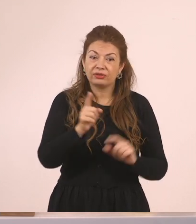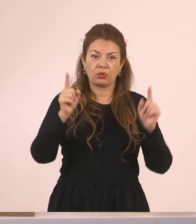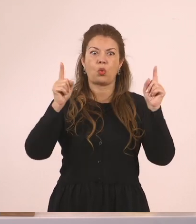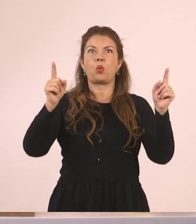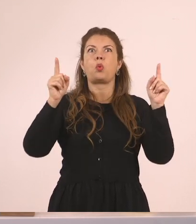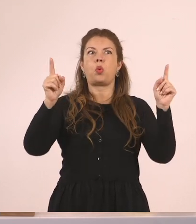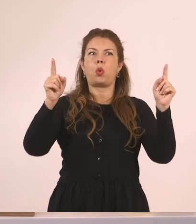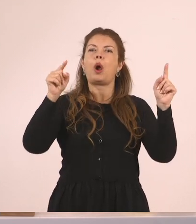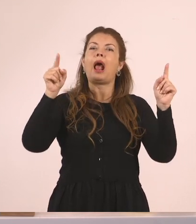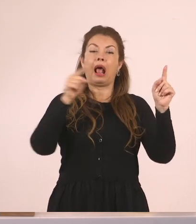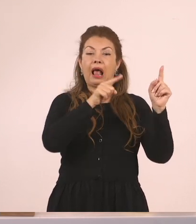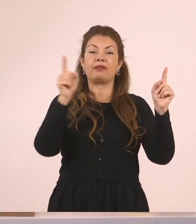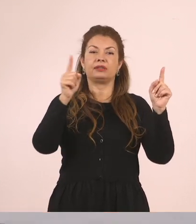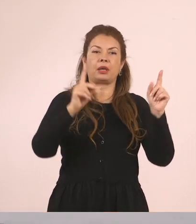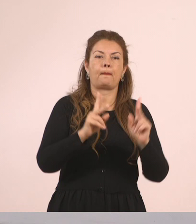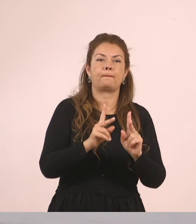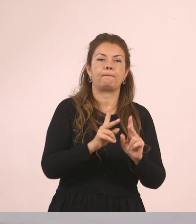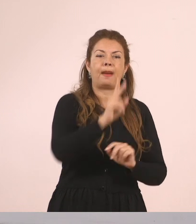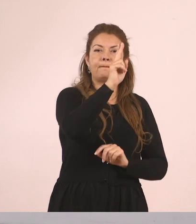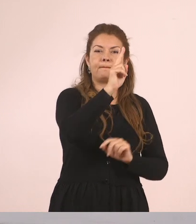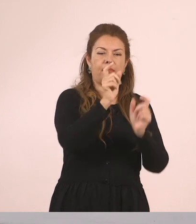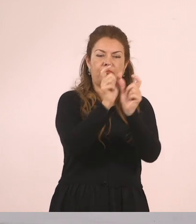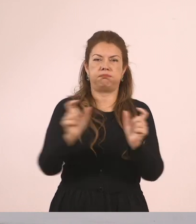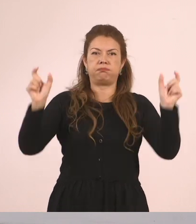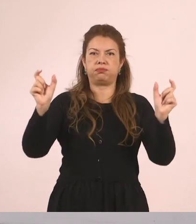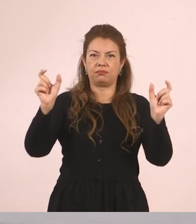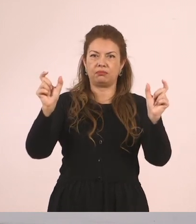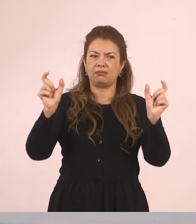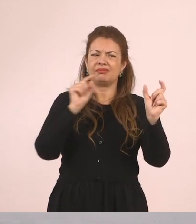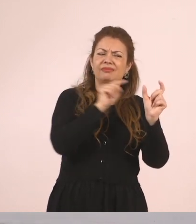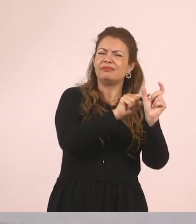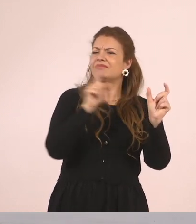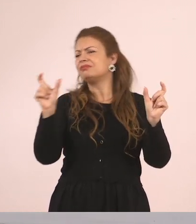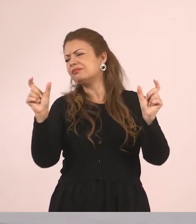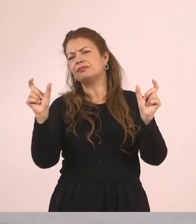από ποιες δύο λέξεις αποτελείται αυτή η λέξη. Από τη λέξη χαρτί...